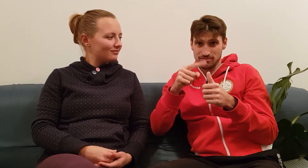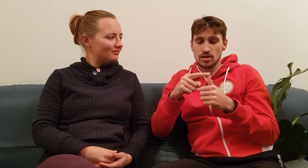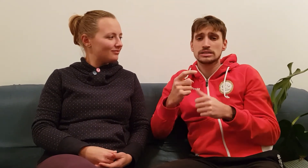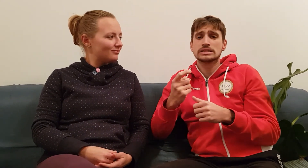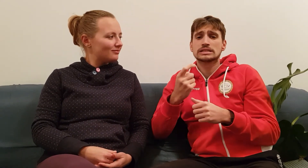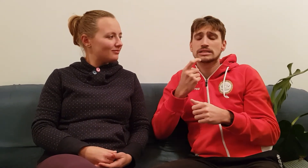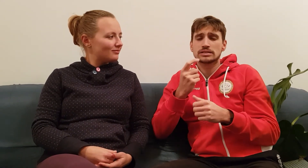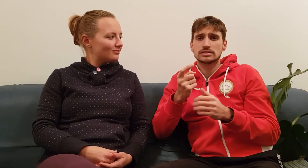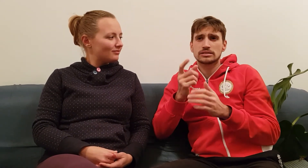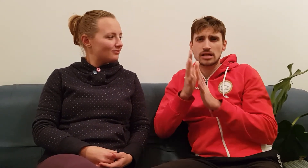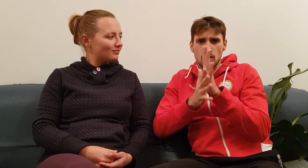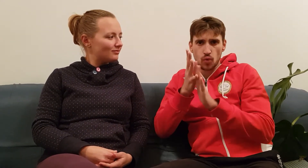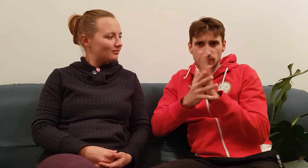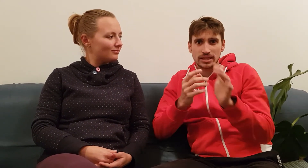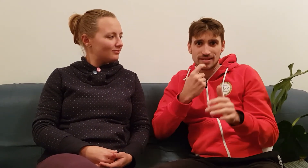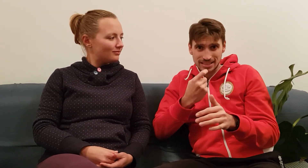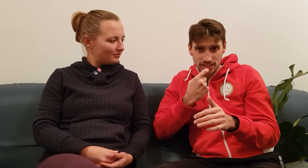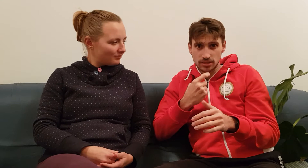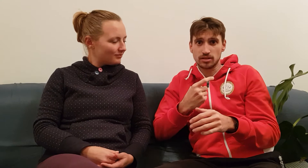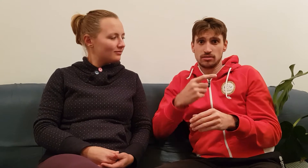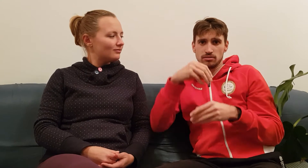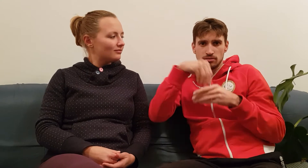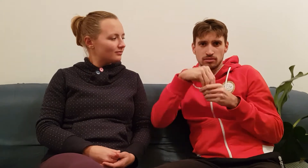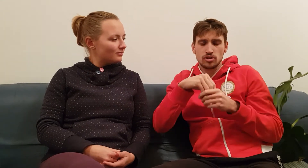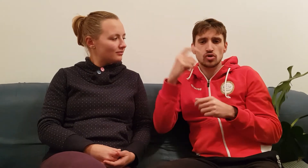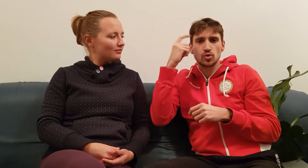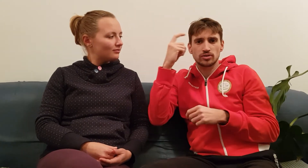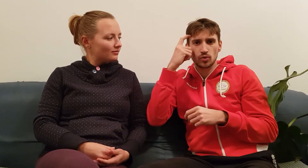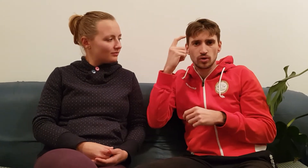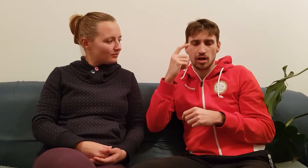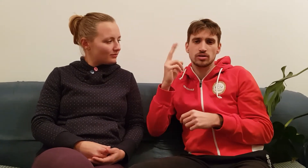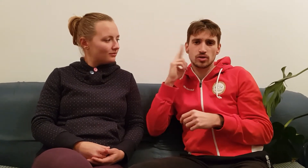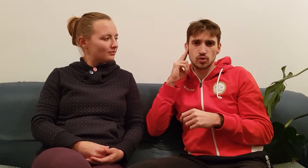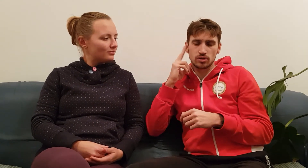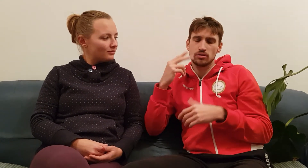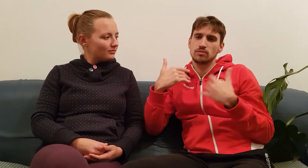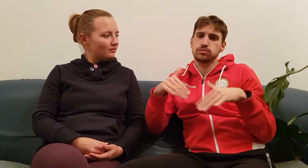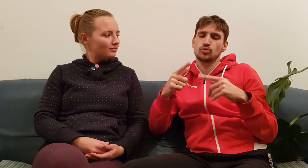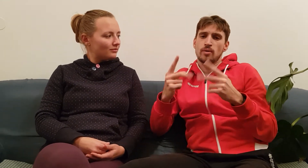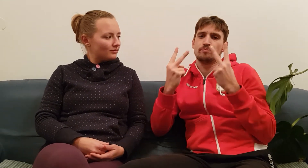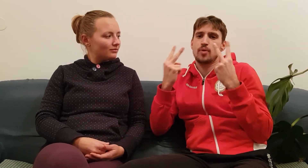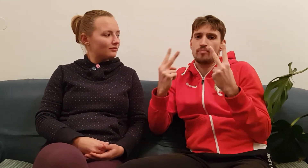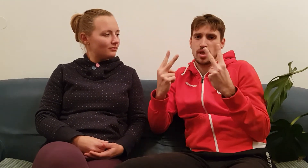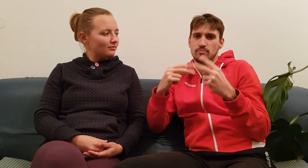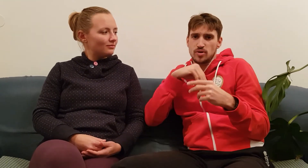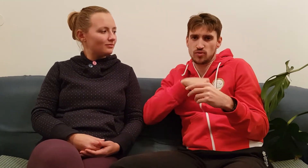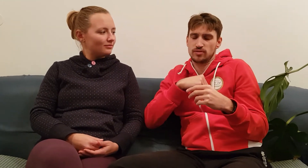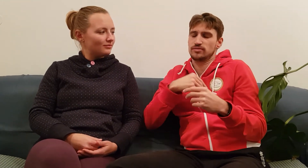[Spoznali bodo] pomen znakovnega jezika, kulturo gluhih. To je pomembno.